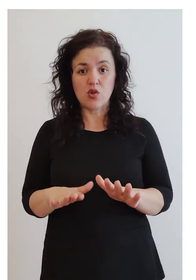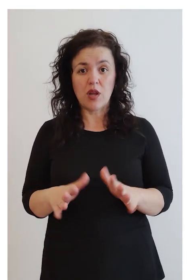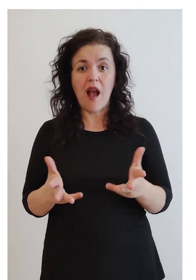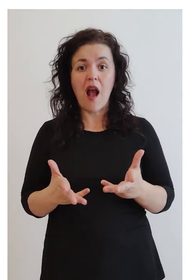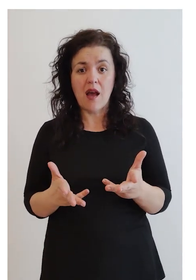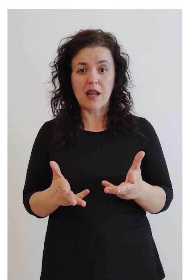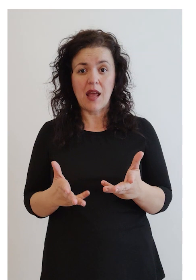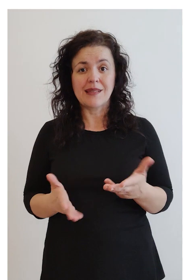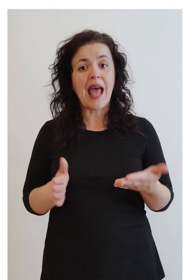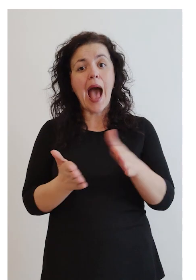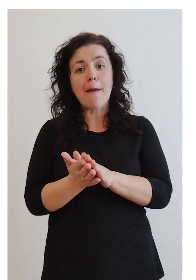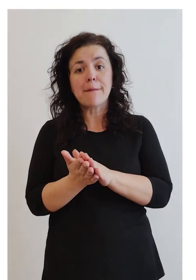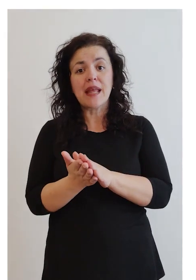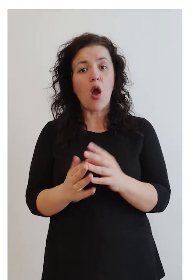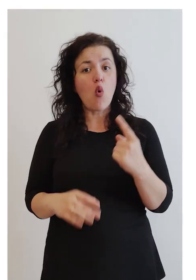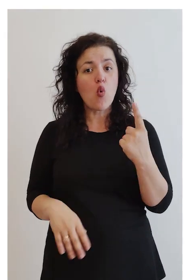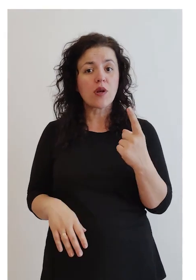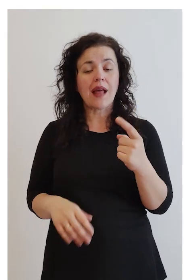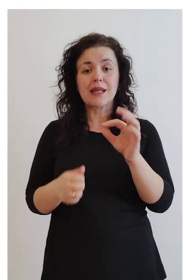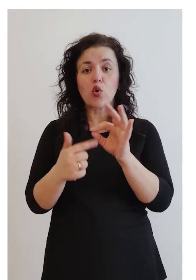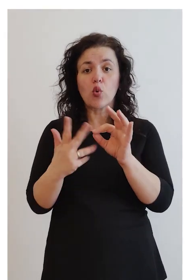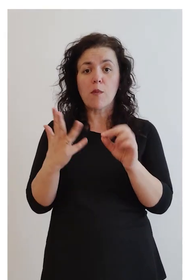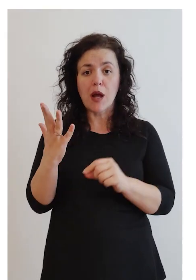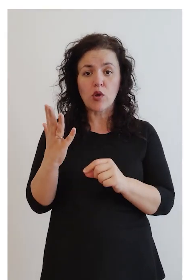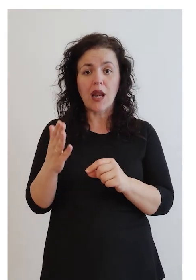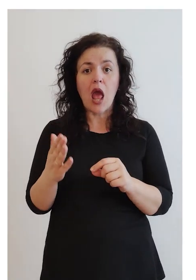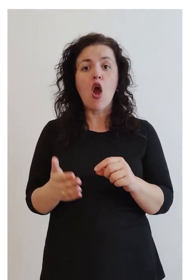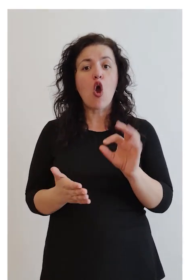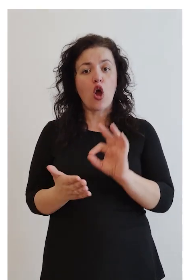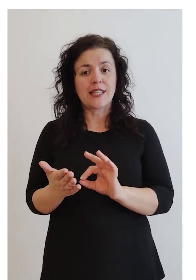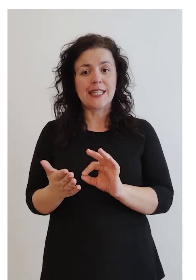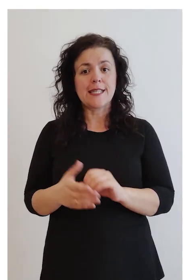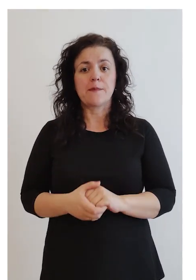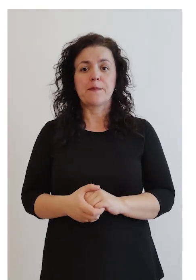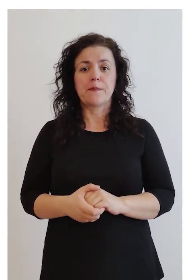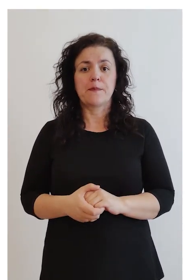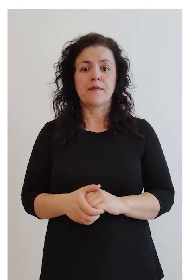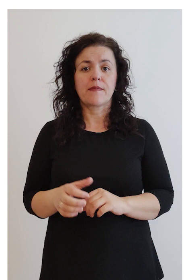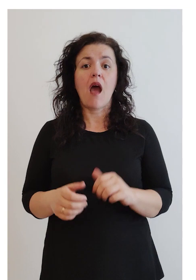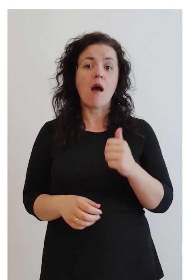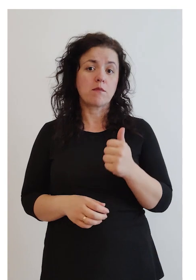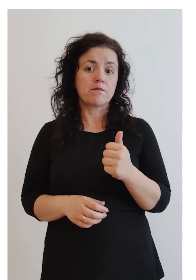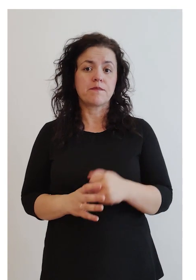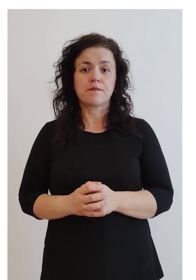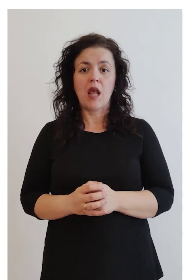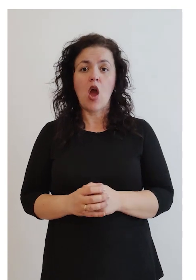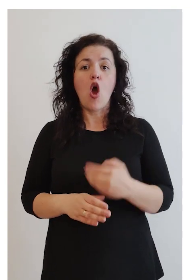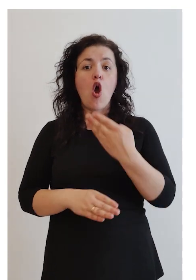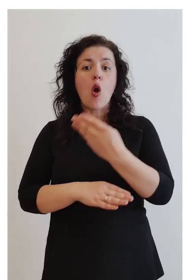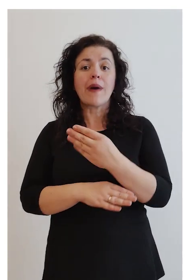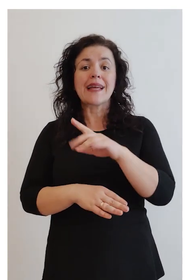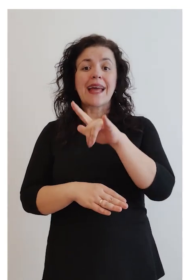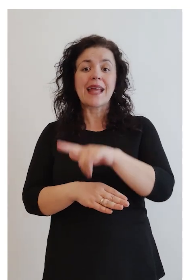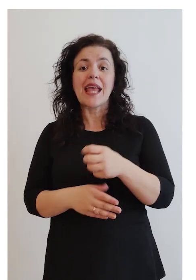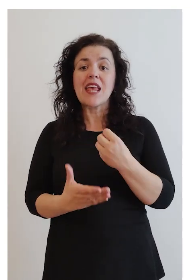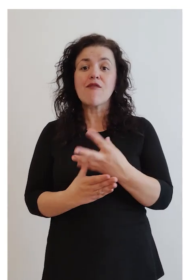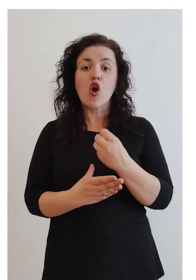a. Compania aeriană informează pasagerii cu cel puțin două săptămâni înainte de plecare.